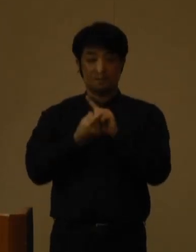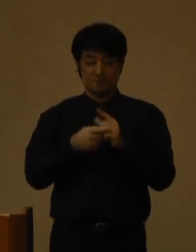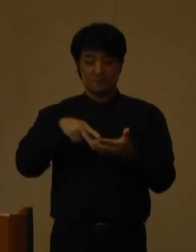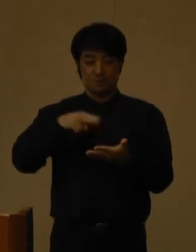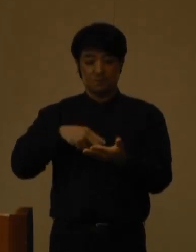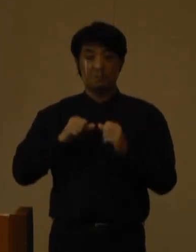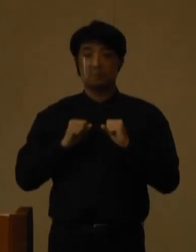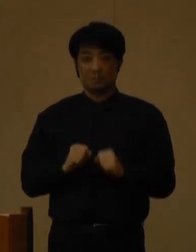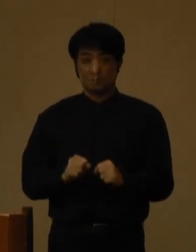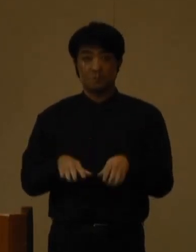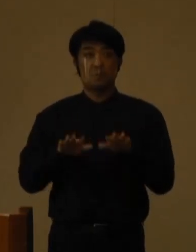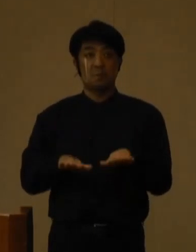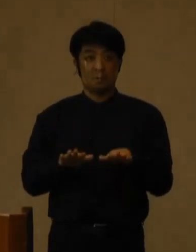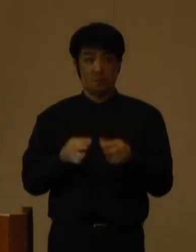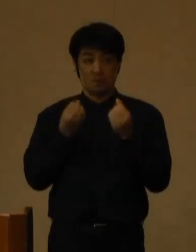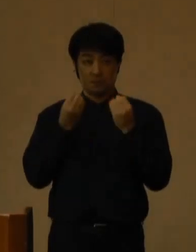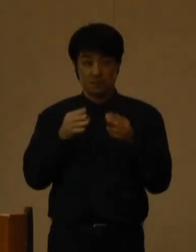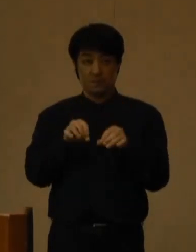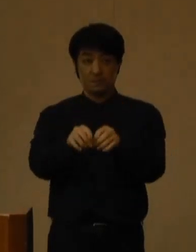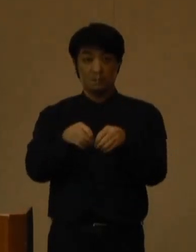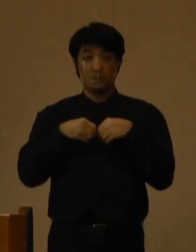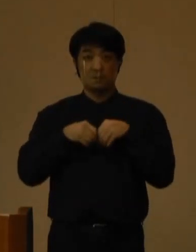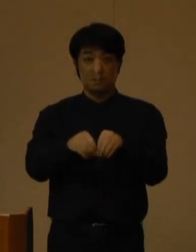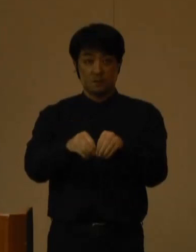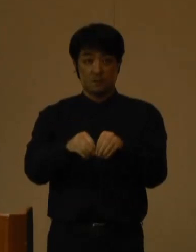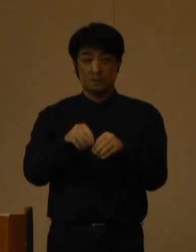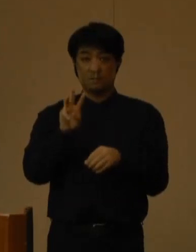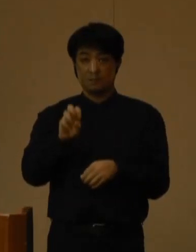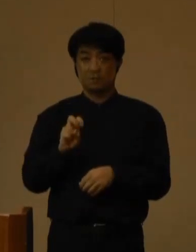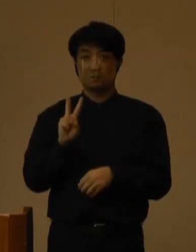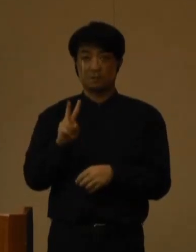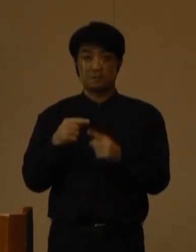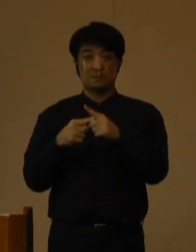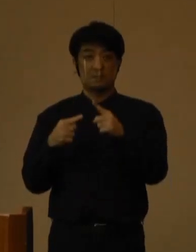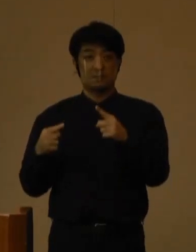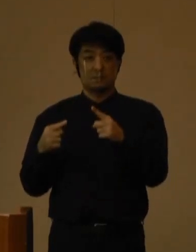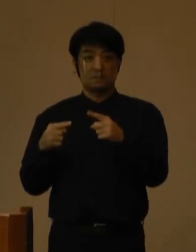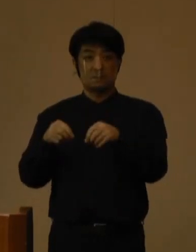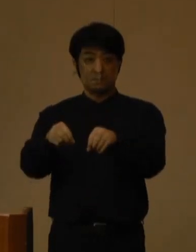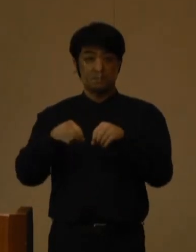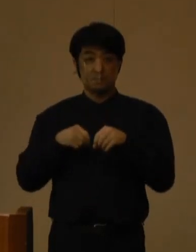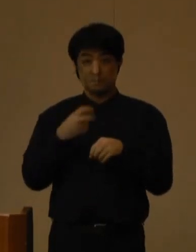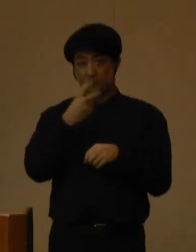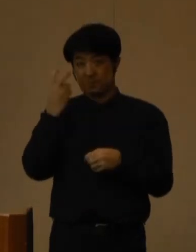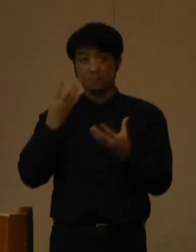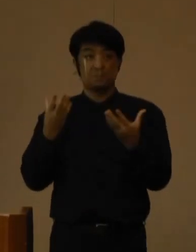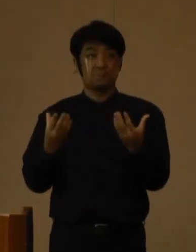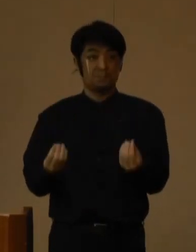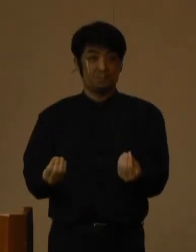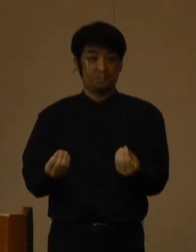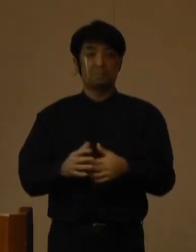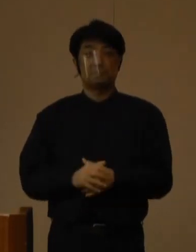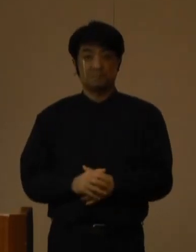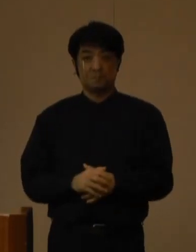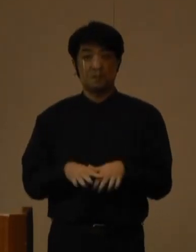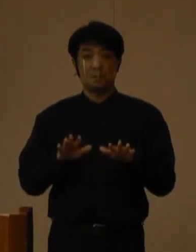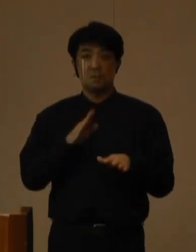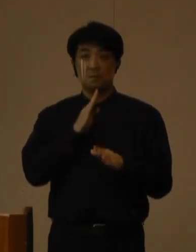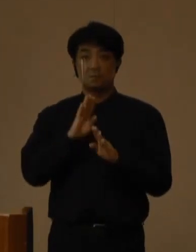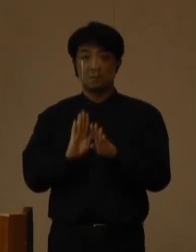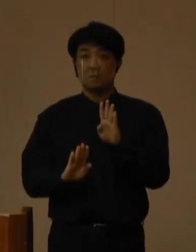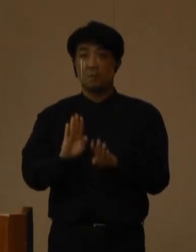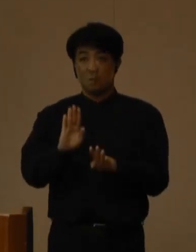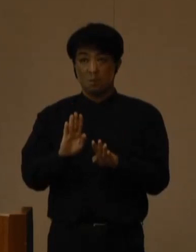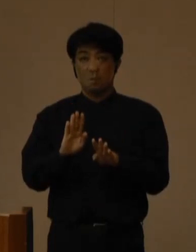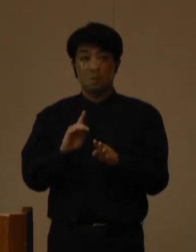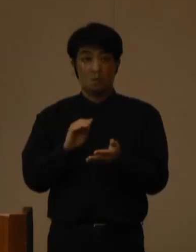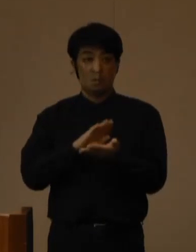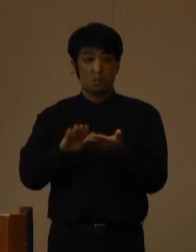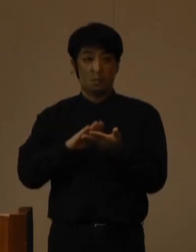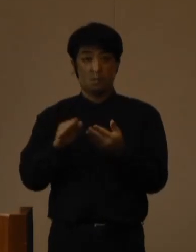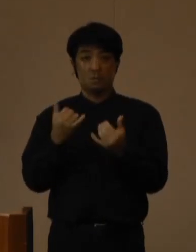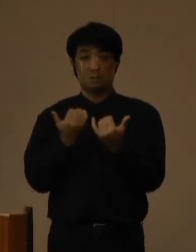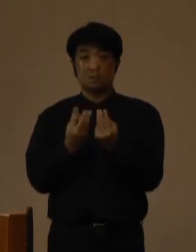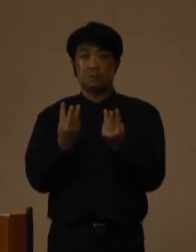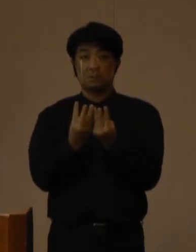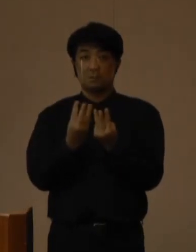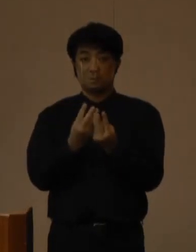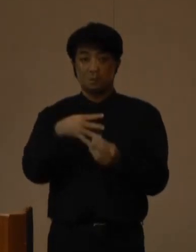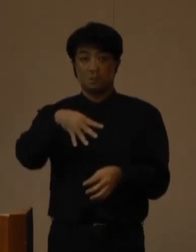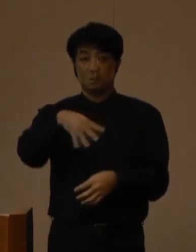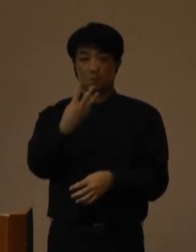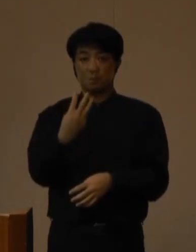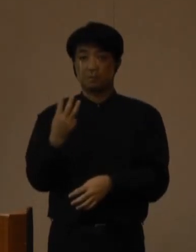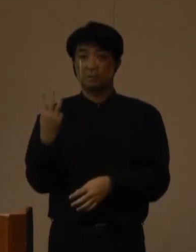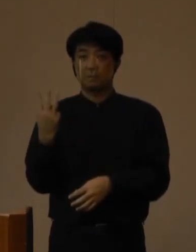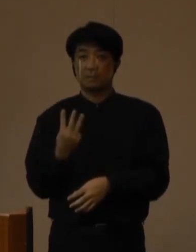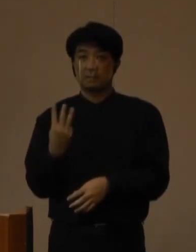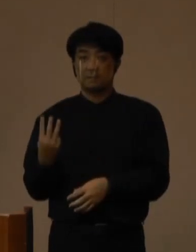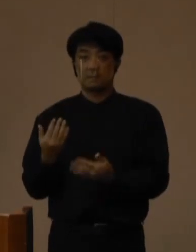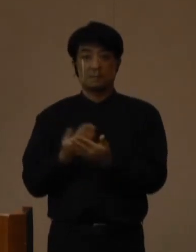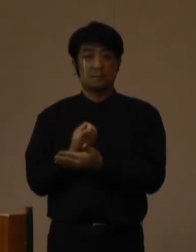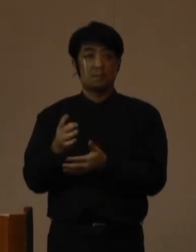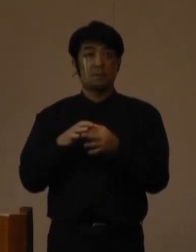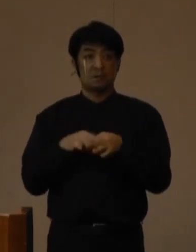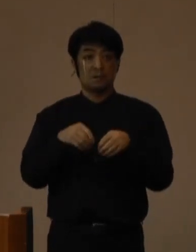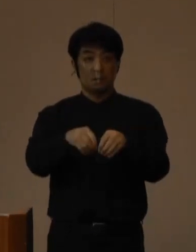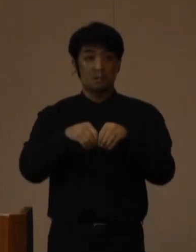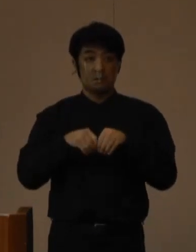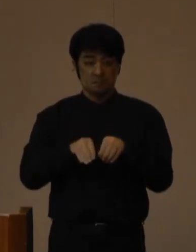本日新たに32人の新型コロナウイルス感染症陽性者が確認され、現時点の療養者数は403人となっており、感染者の増加傾向に歯止めがかかっていません。